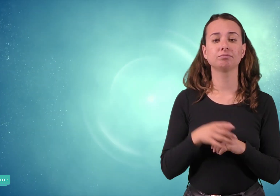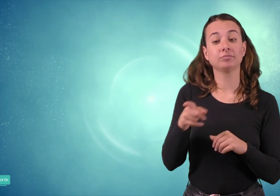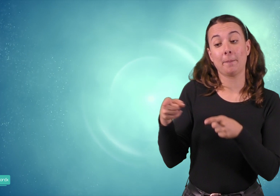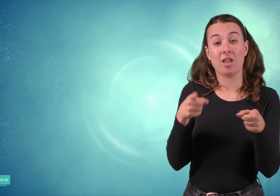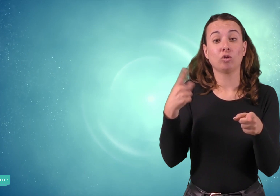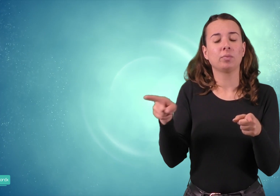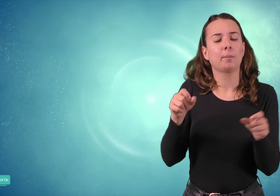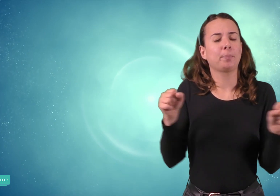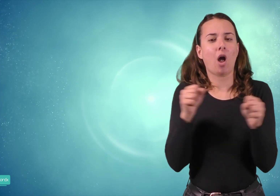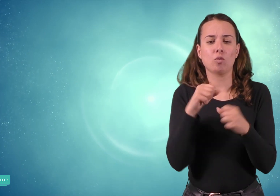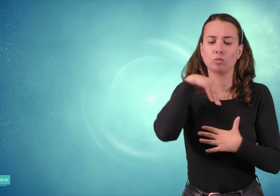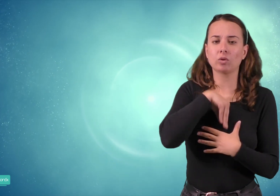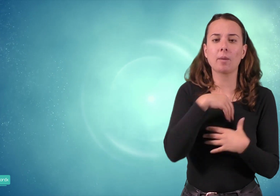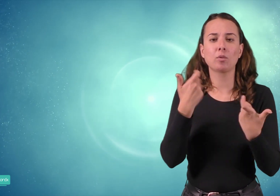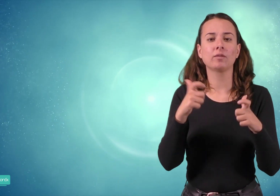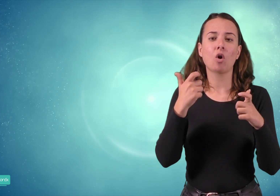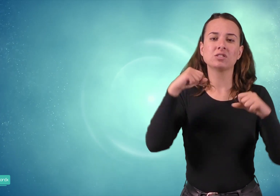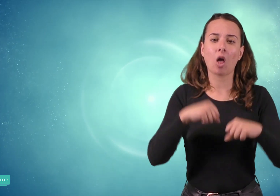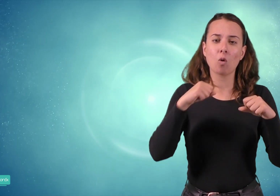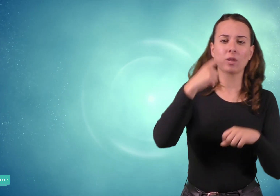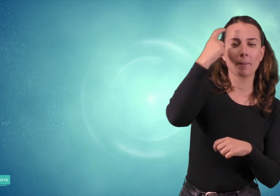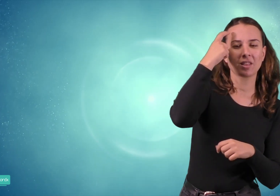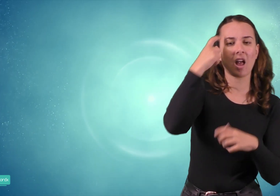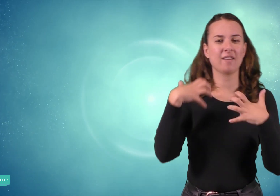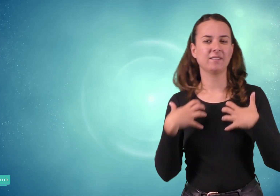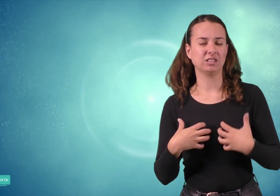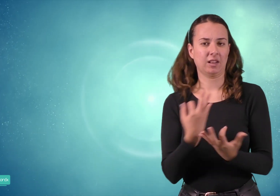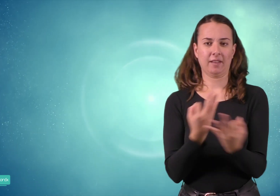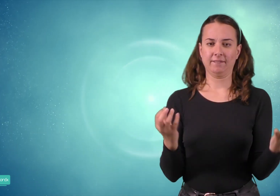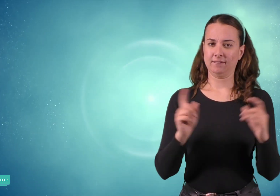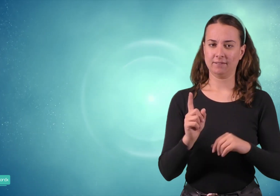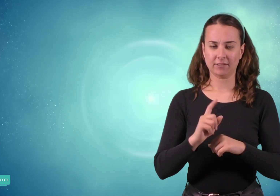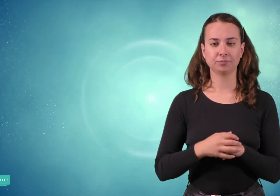E’ proprio in questo periodo che inizia a preoccuparsi per la propria salute mentale e fisica.